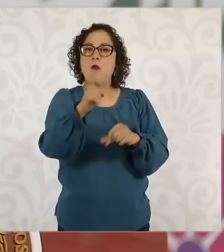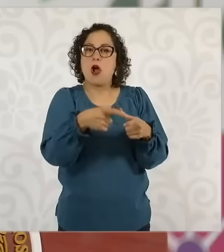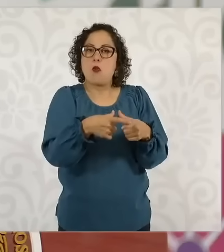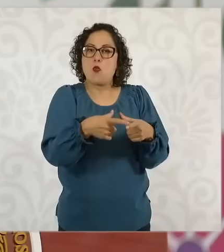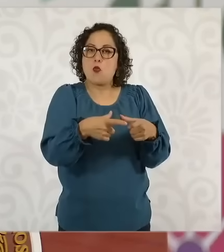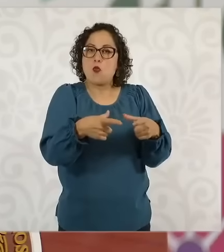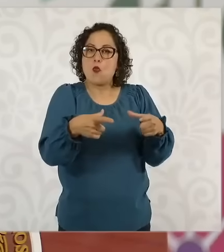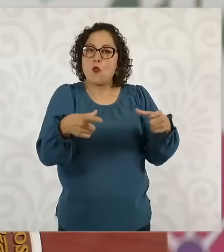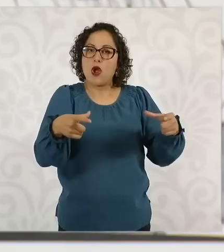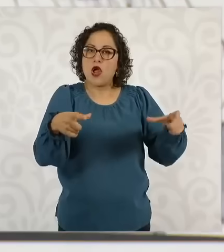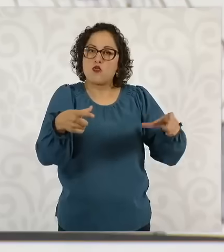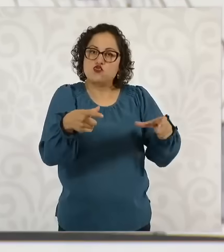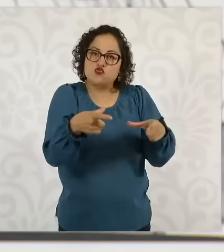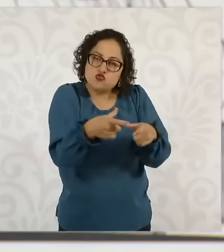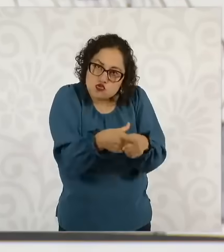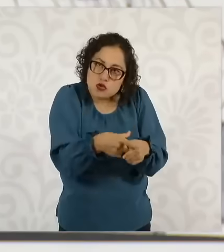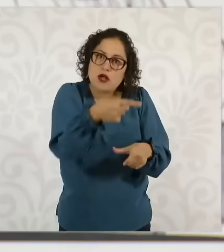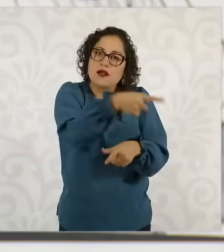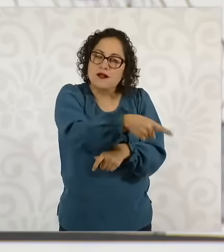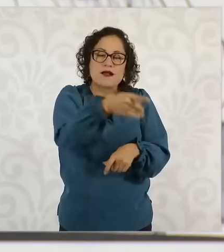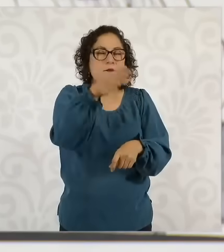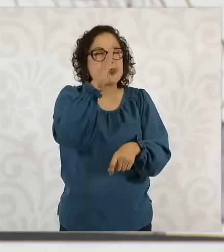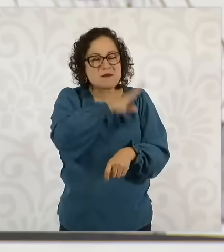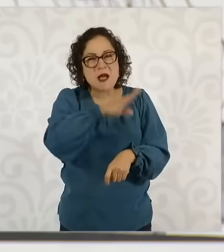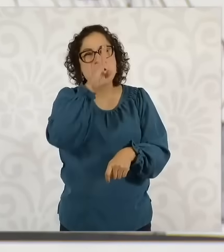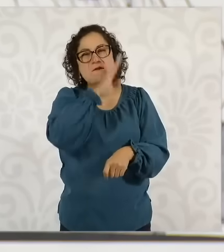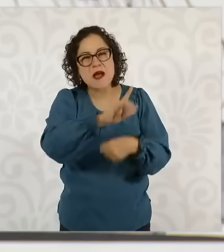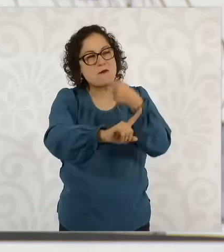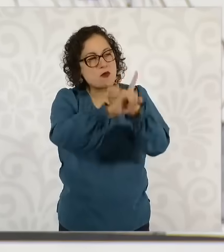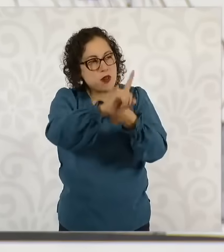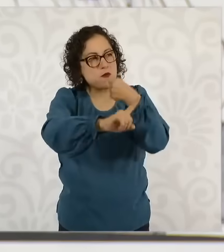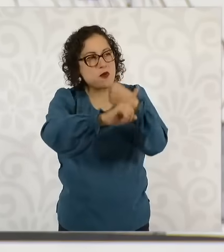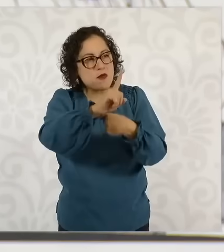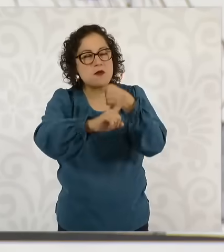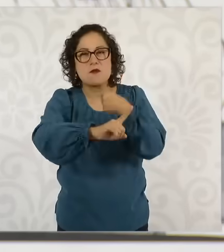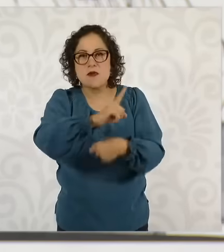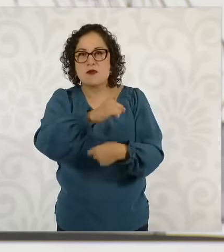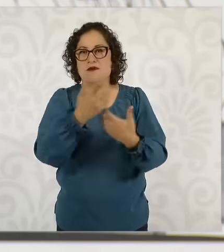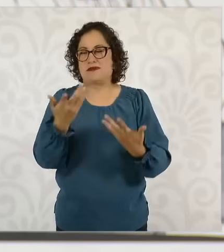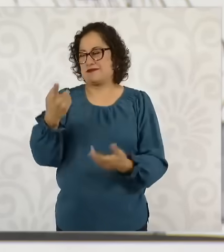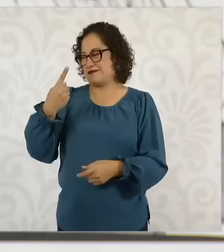un suel arcilloso que tiene muchísimos problemas. para poder eh construir ahí las pistas. Un solo